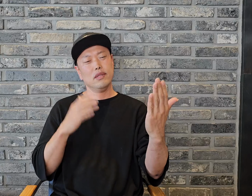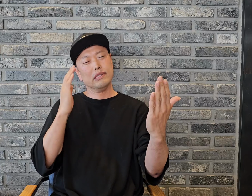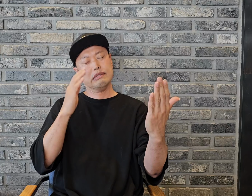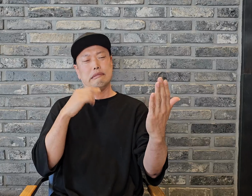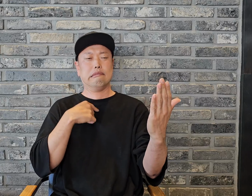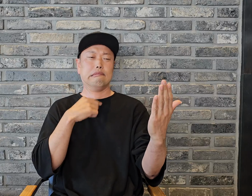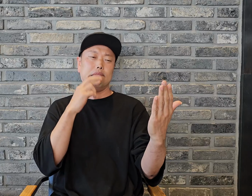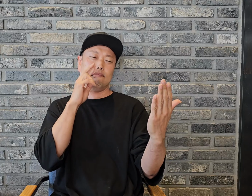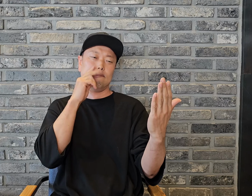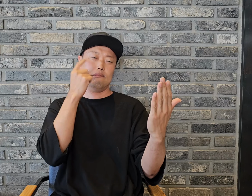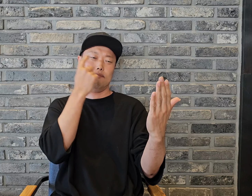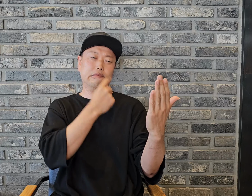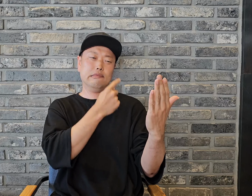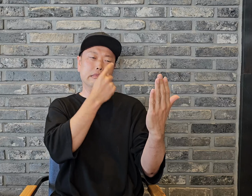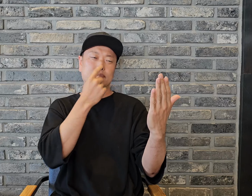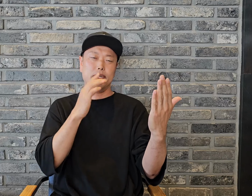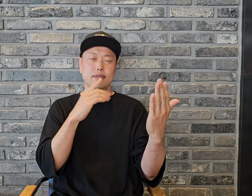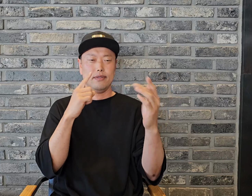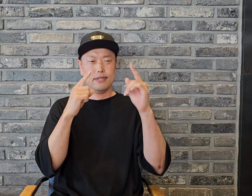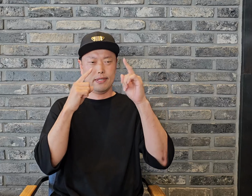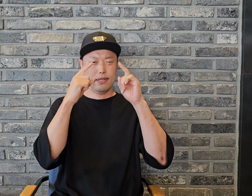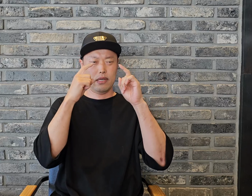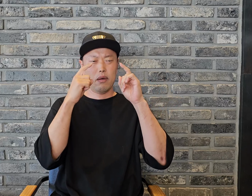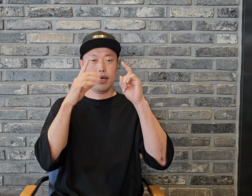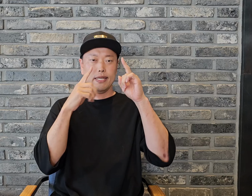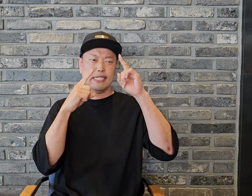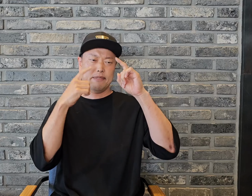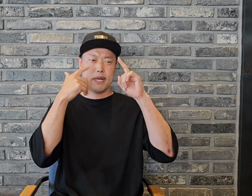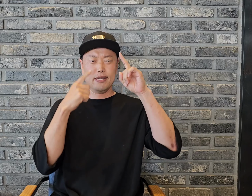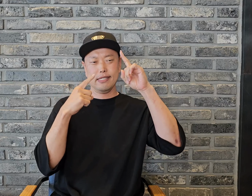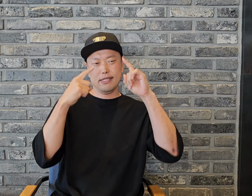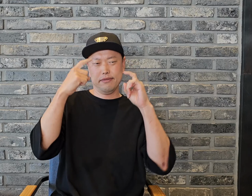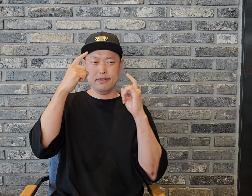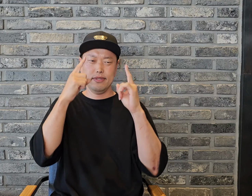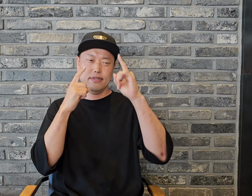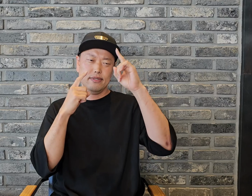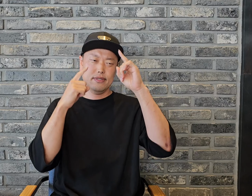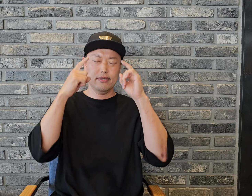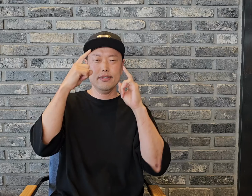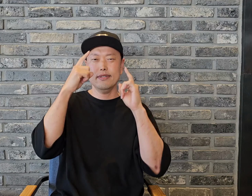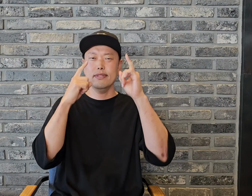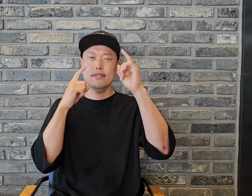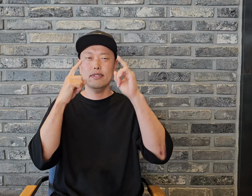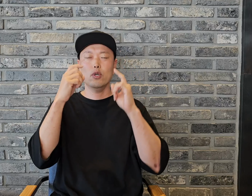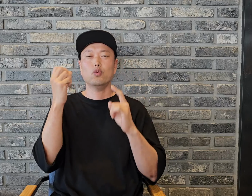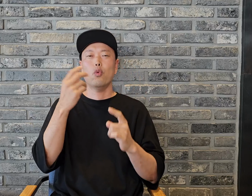pasar por el proceso de verificación de errores. Hago expresiones faciales de esta manera y de aquella, y